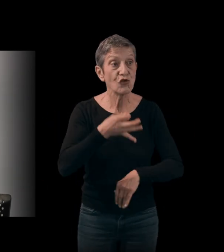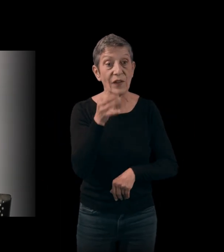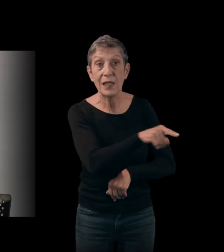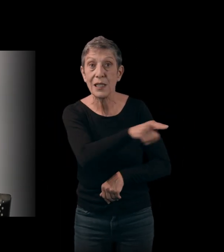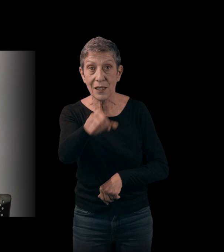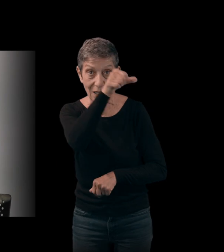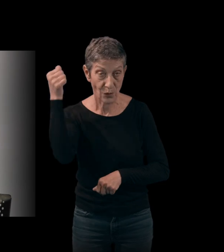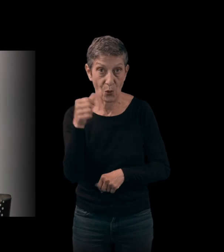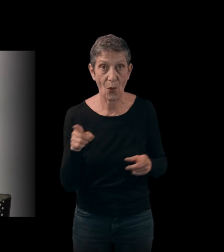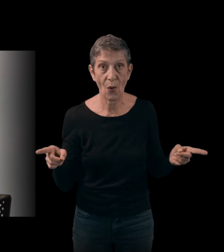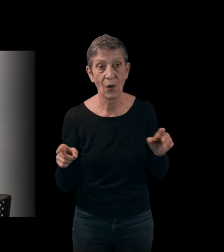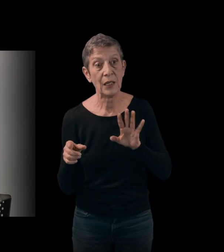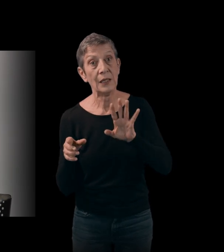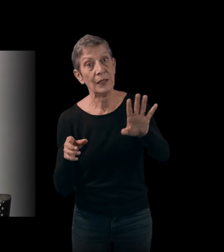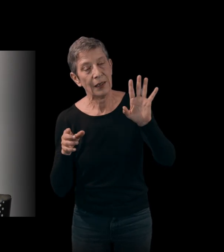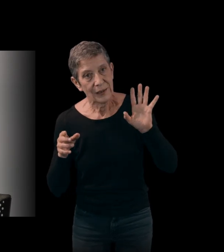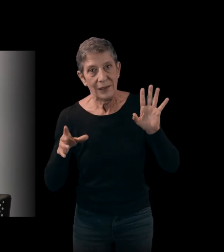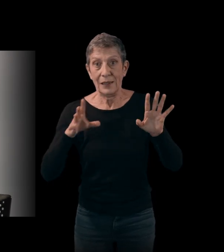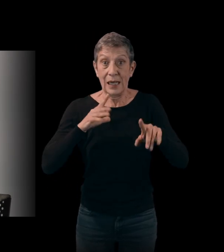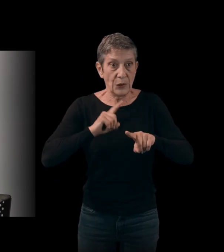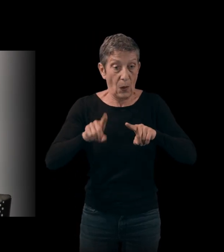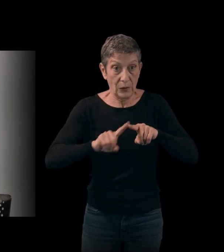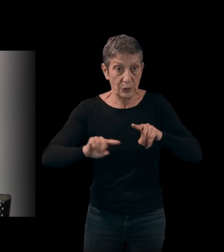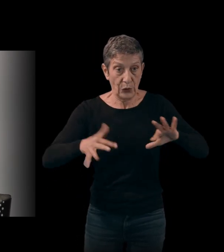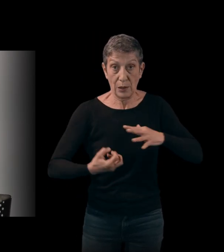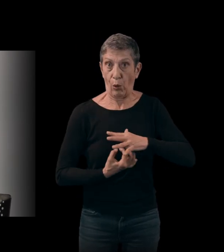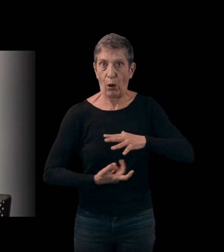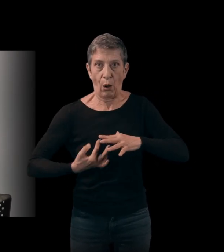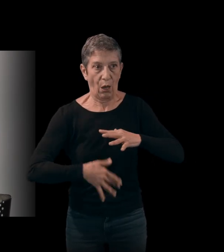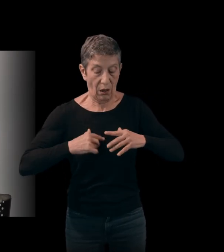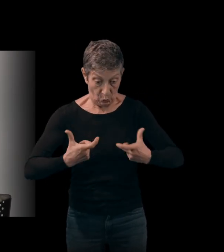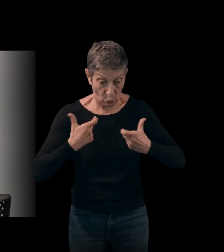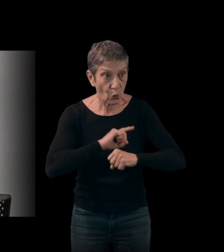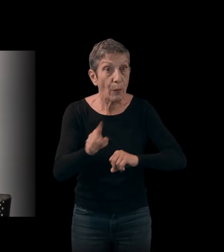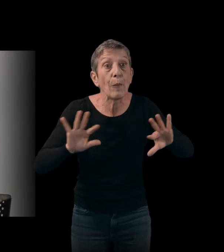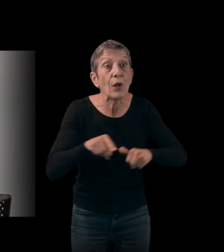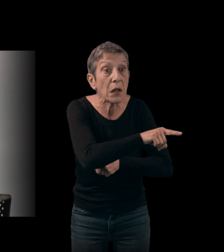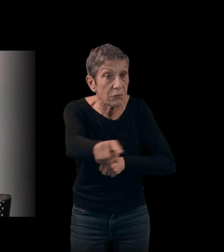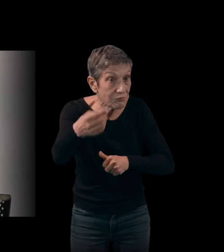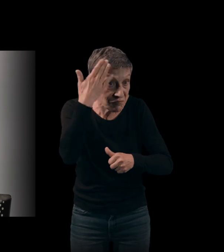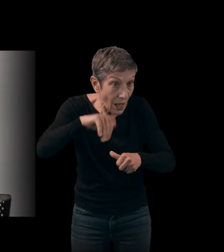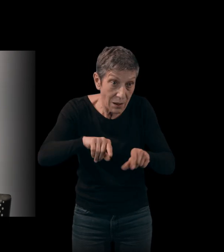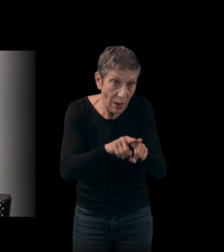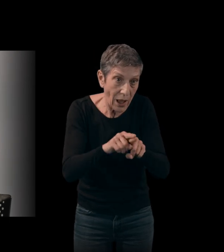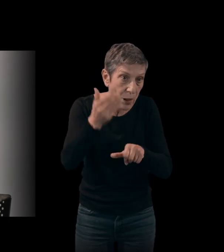"Ça risque de remuer des choses que je ne vais pas maîtriser, des choses que vous connaissez aussi quand vous-même vous allez